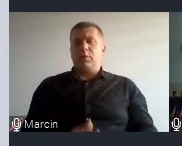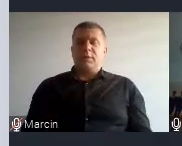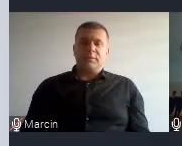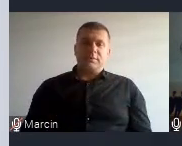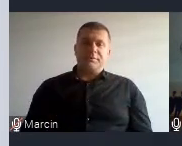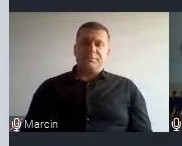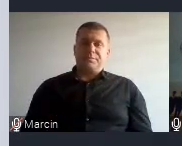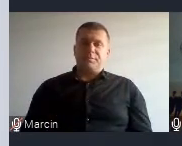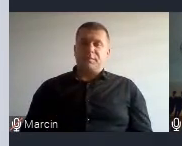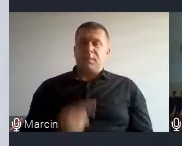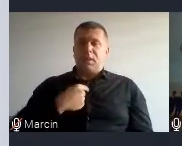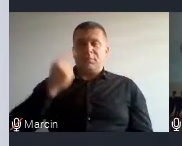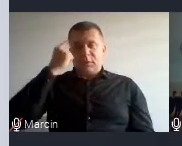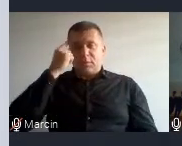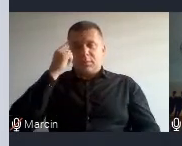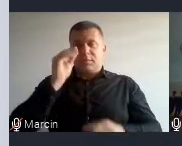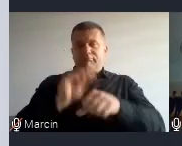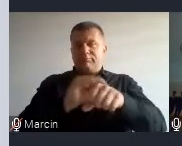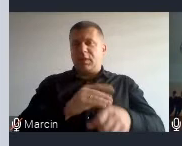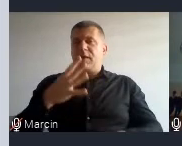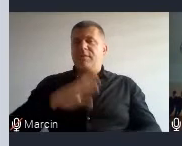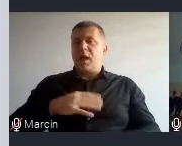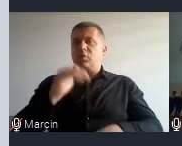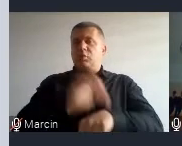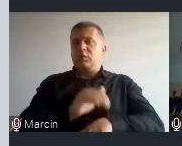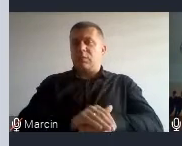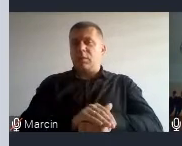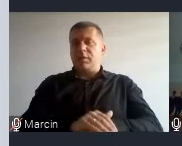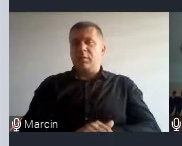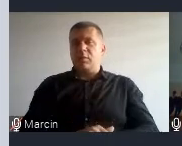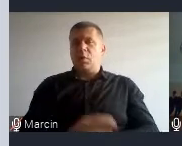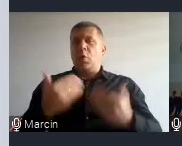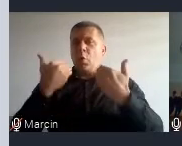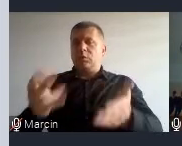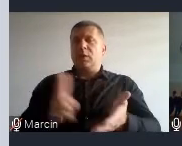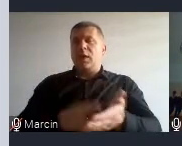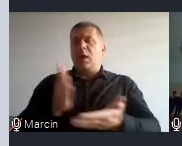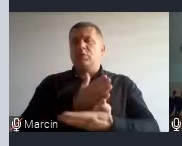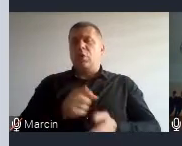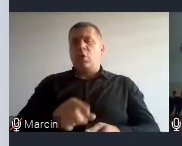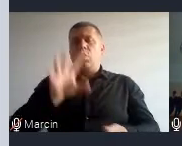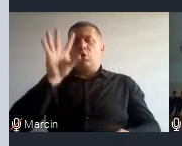Przypominam, że w szacowaniu wartość zamówienia podzielonego na części to suma jego części.